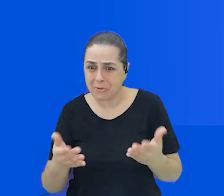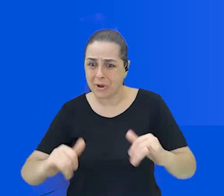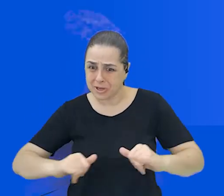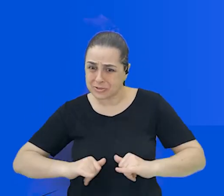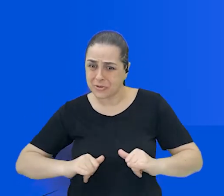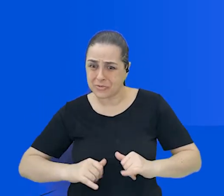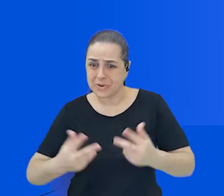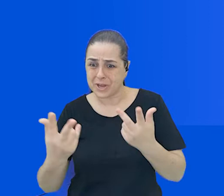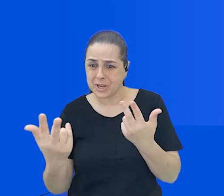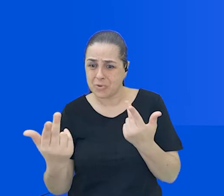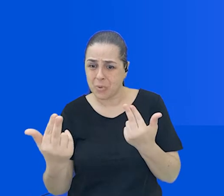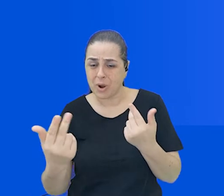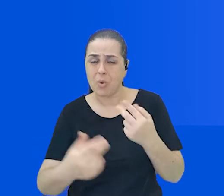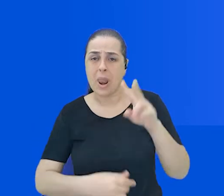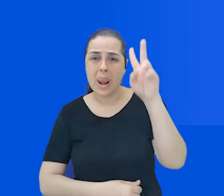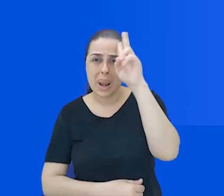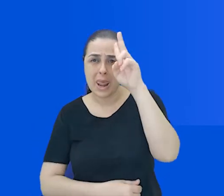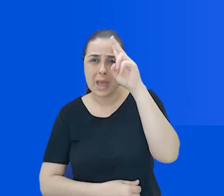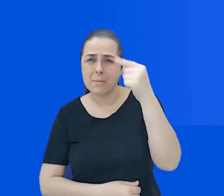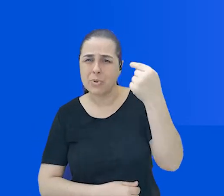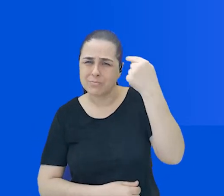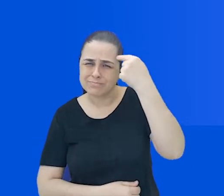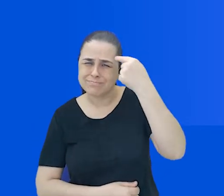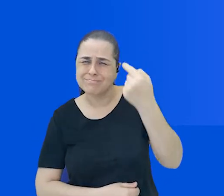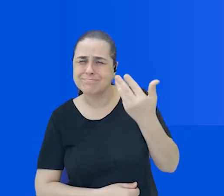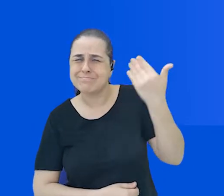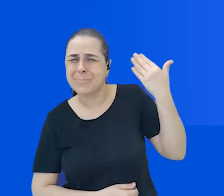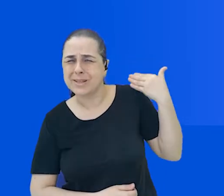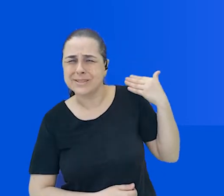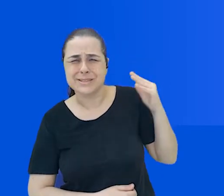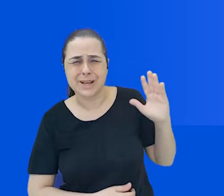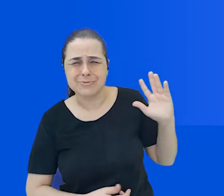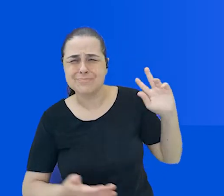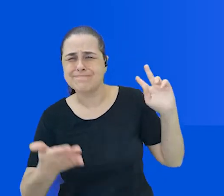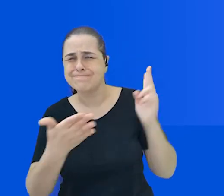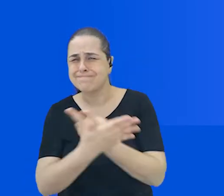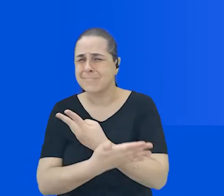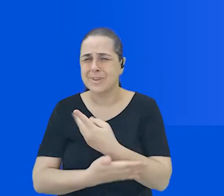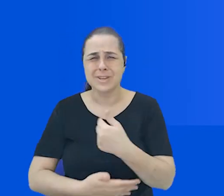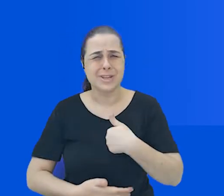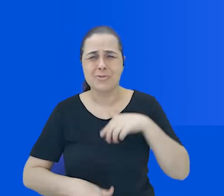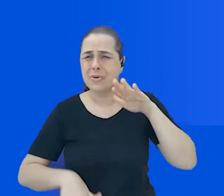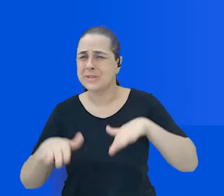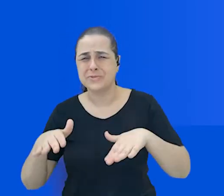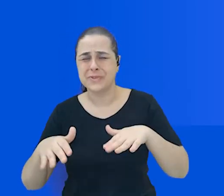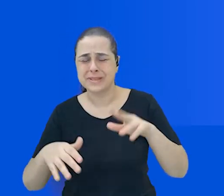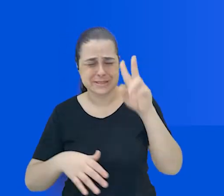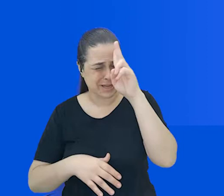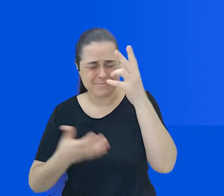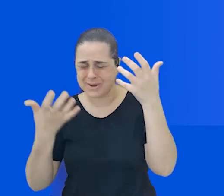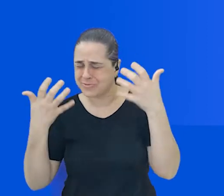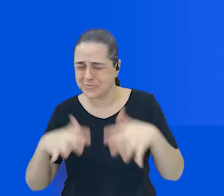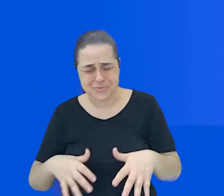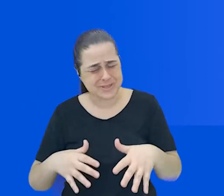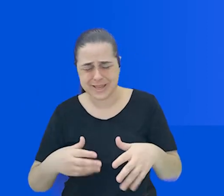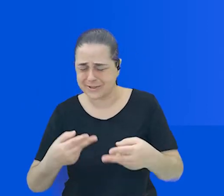Preciso revisitar algo do meu passado ou da minha história, um lugar que eu não queria ir dentro de mim. E isso é bem profundo.